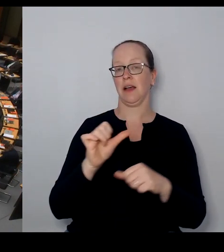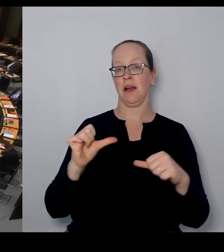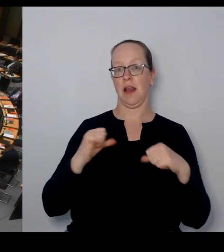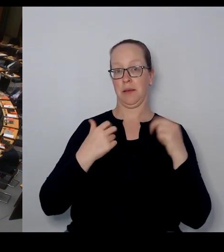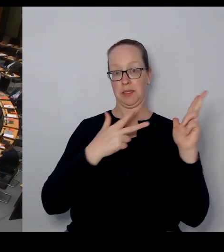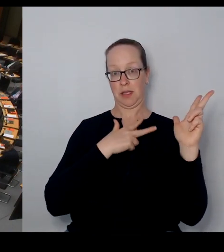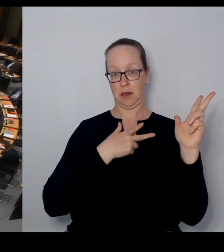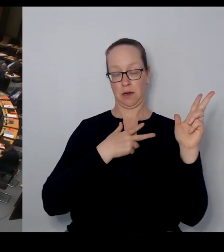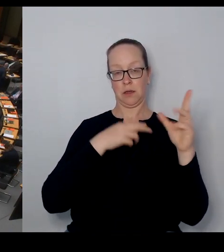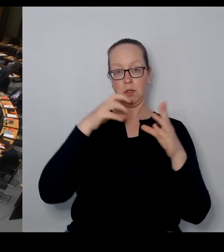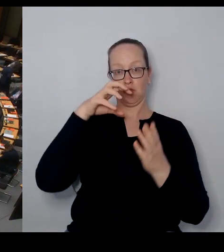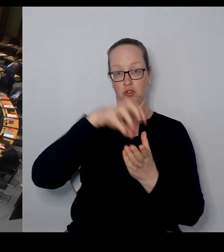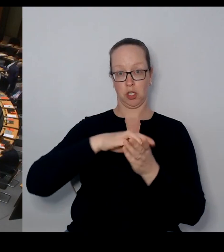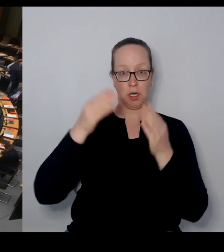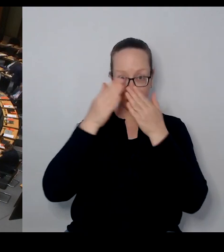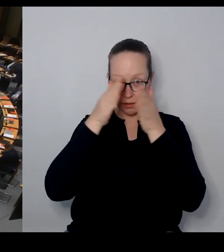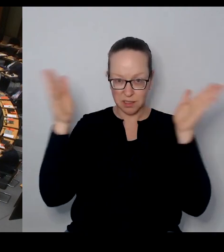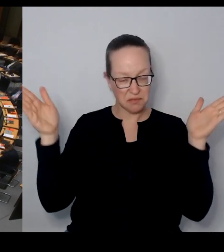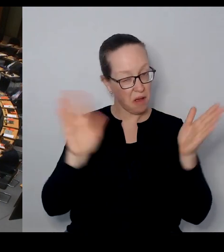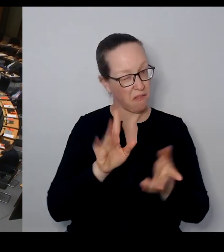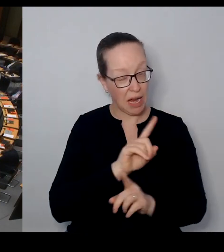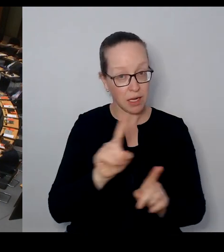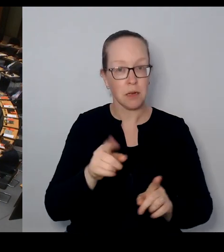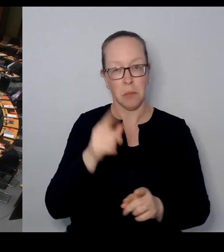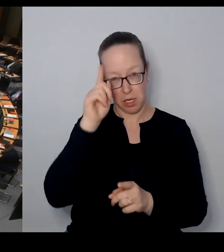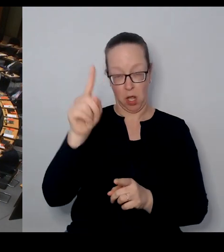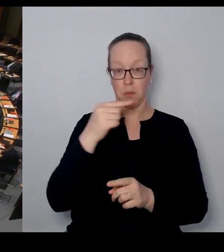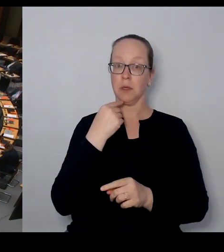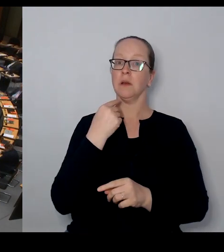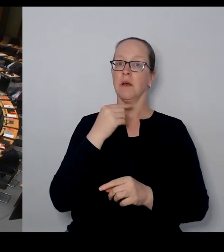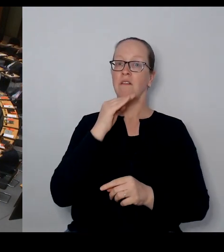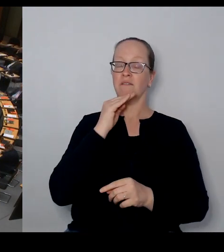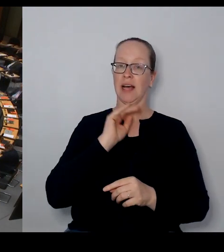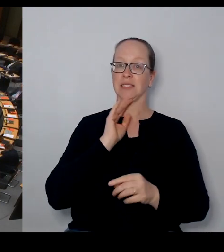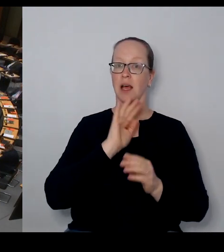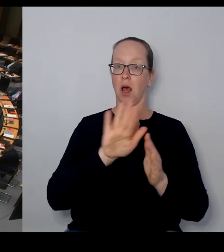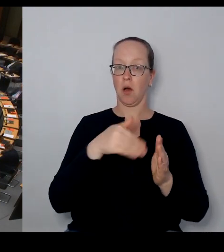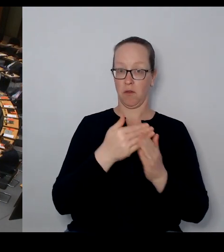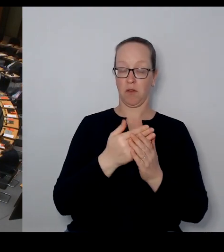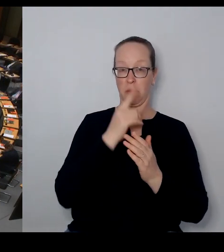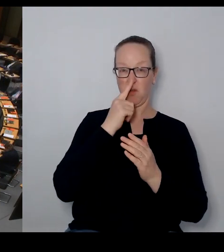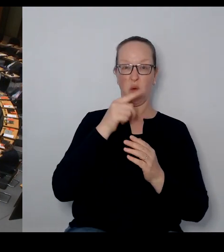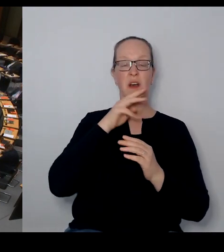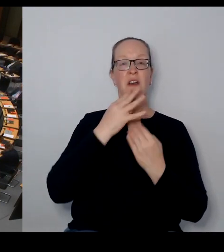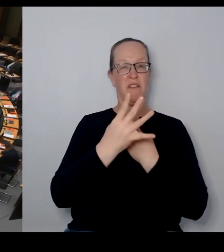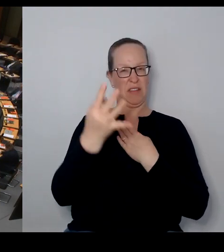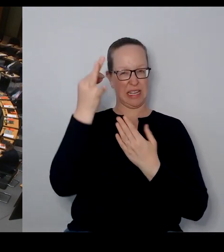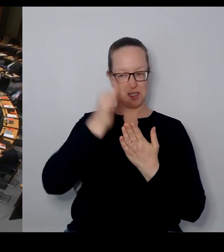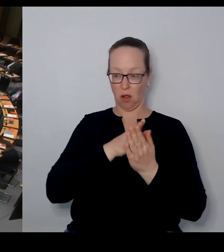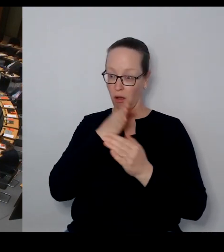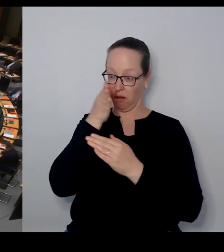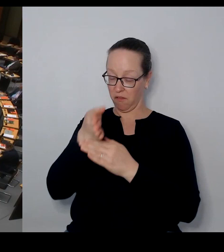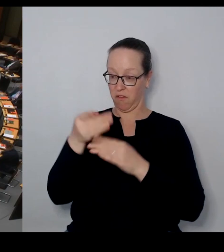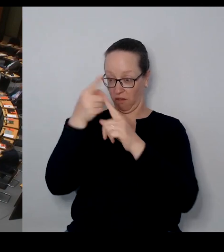alleine ist, in Biesdorf unterwegs zu sein? Oder dass Sie tatsächlich ein Angebot für die gesamte Stadt machen sollte?